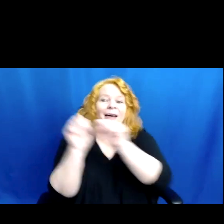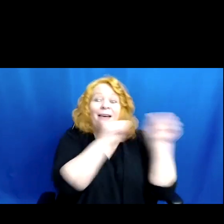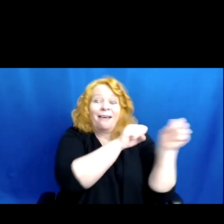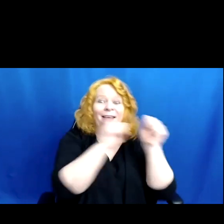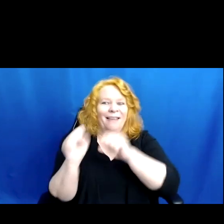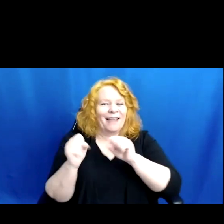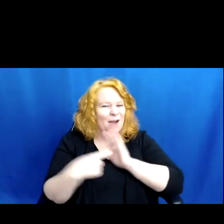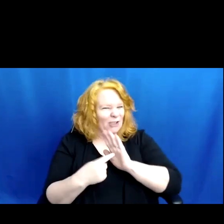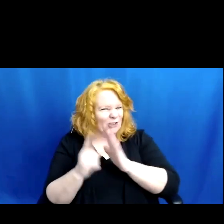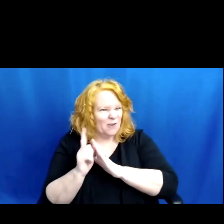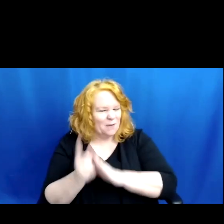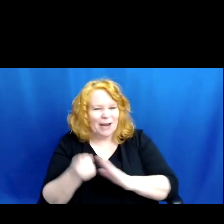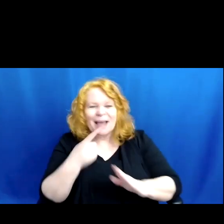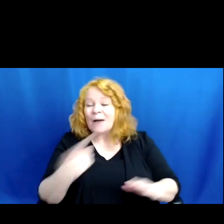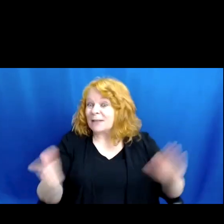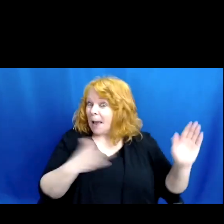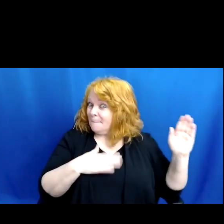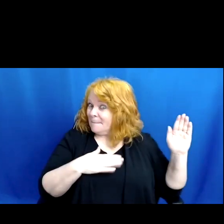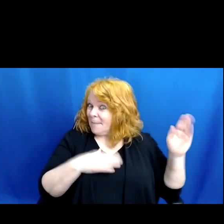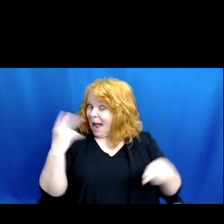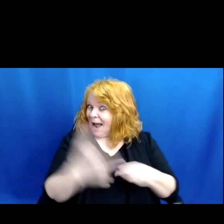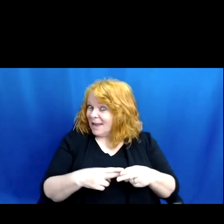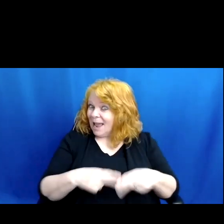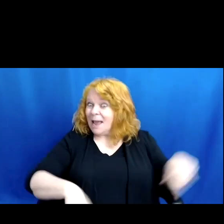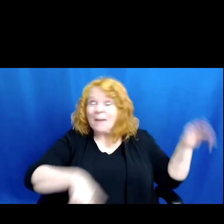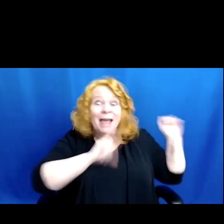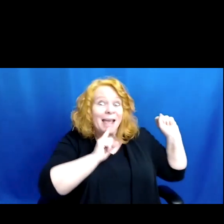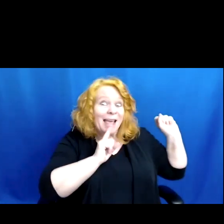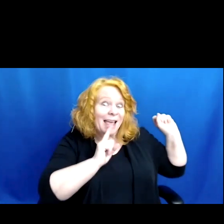I will go, my name is, Gwyn, Gwyn, Gwyn, Gwyn Gwynnie, Gwyn, Gwyn.